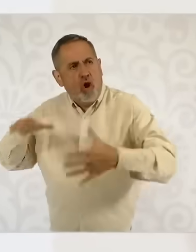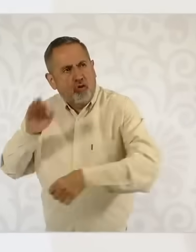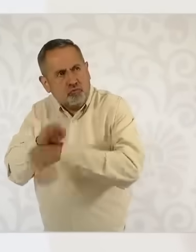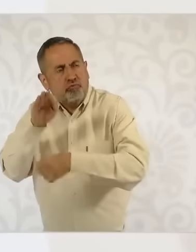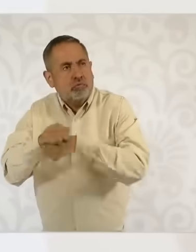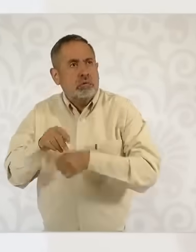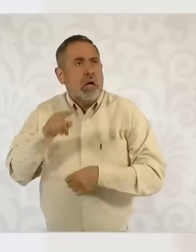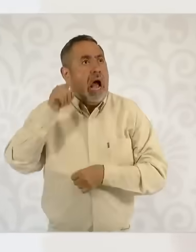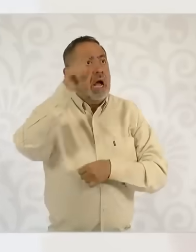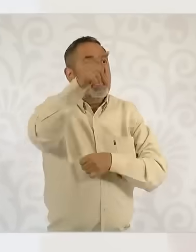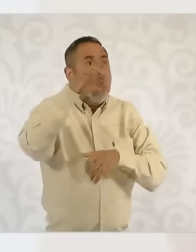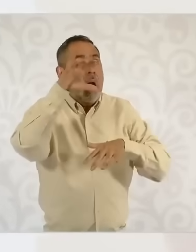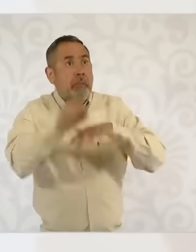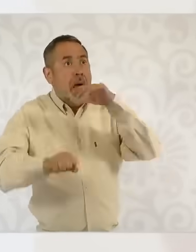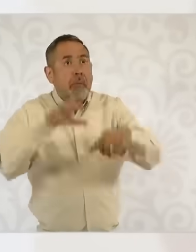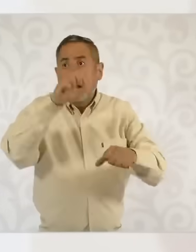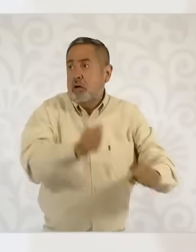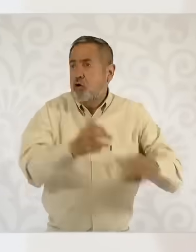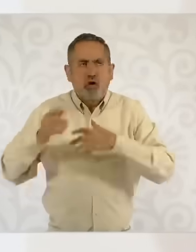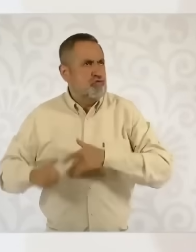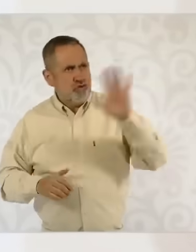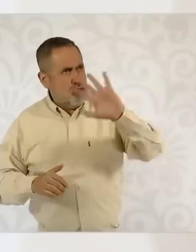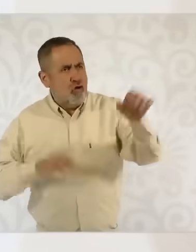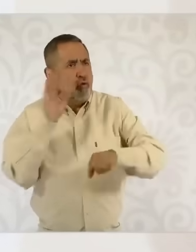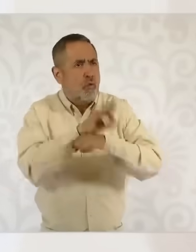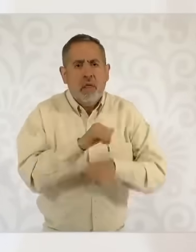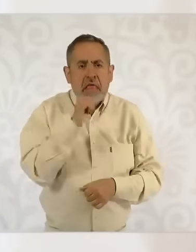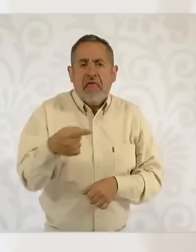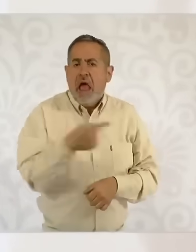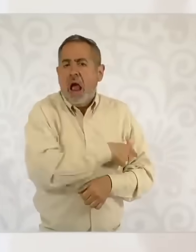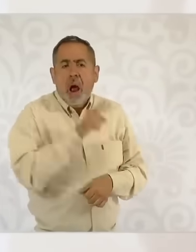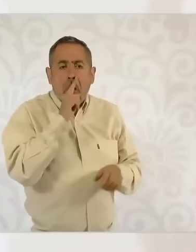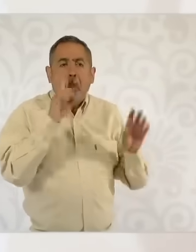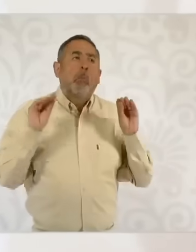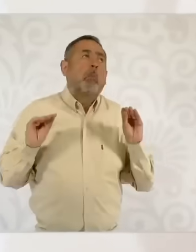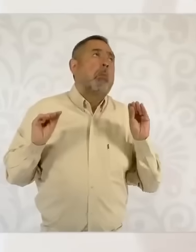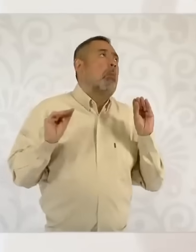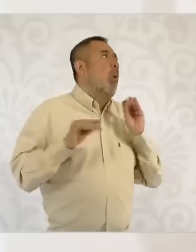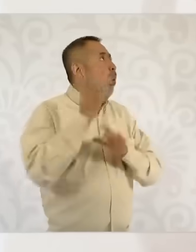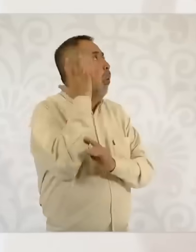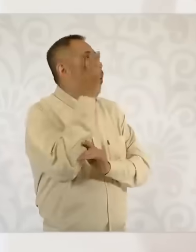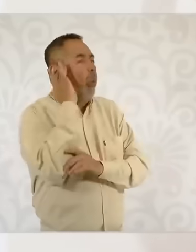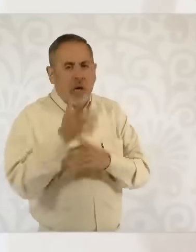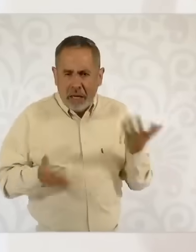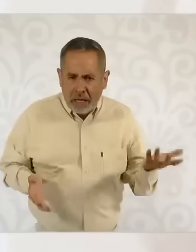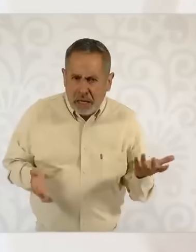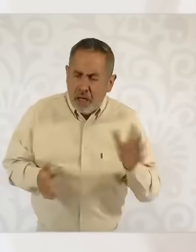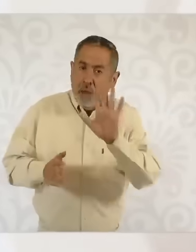mexicanos que viven en Estados Unidos Hay otras personas que no están de acuerdo con nosotros